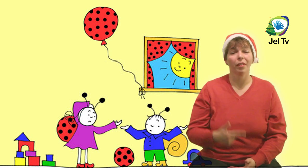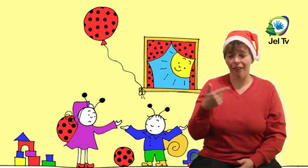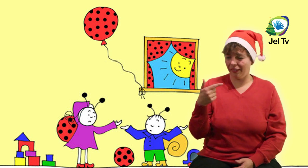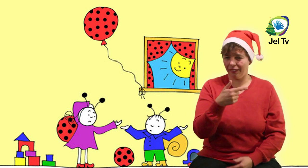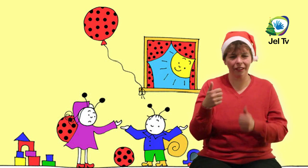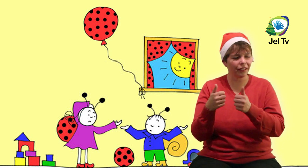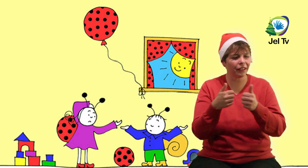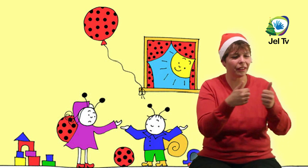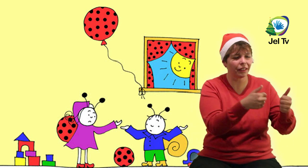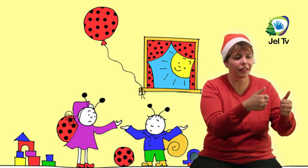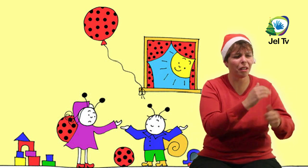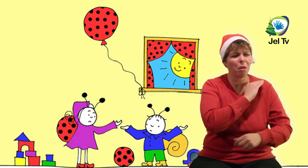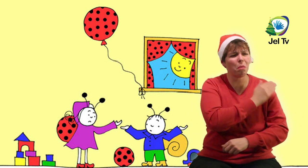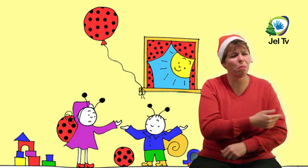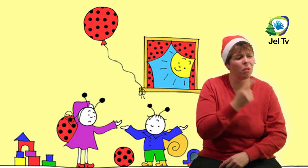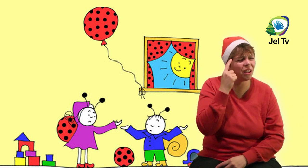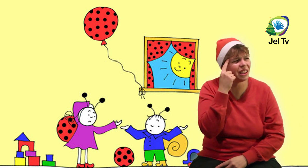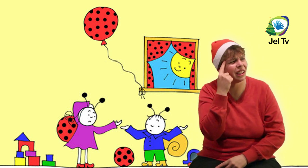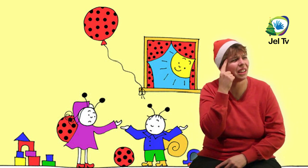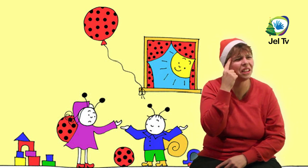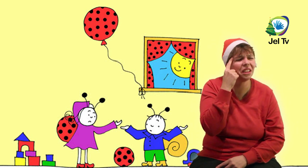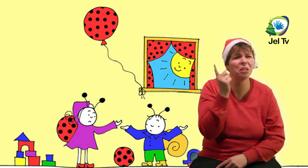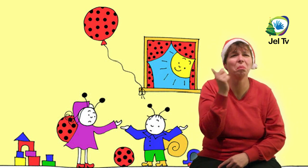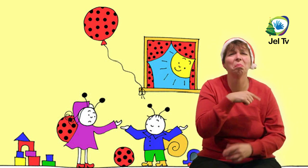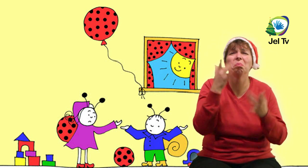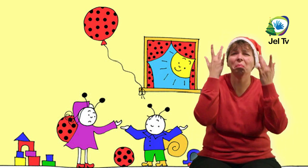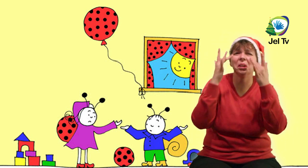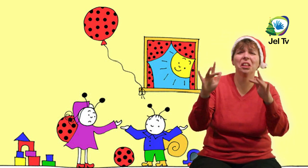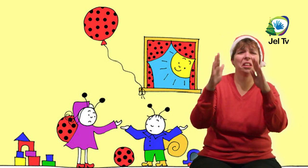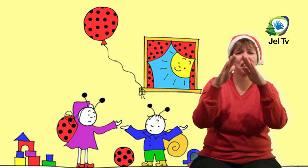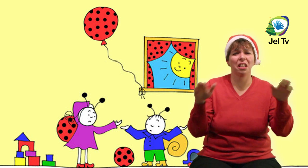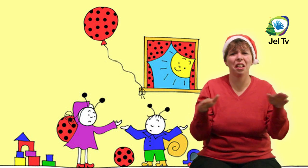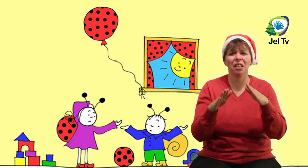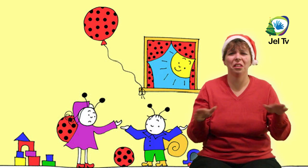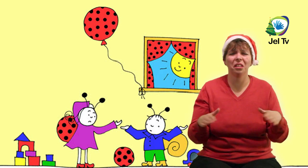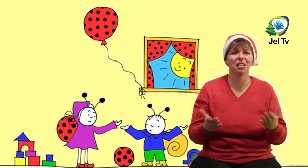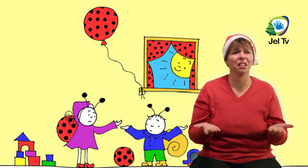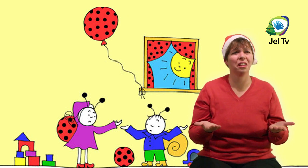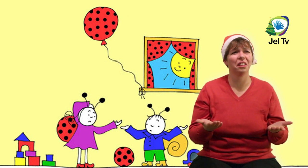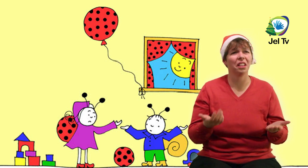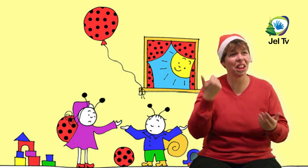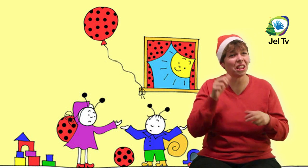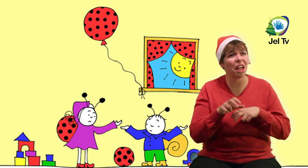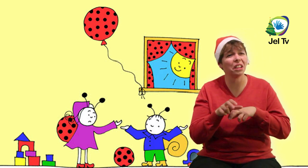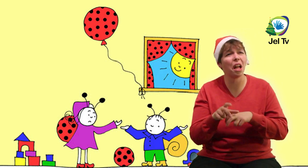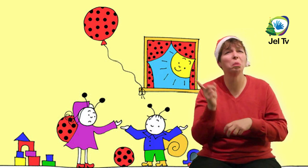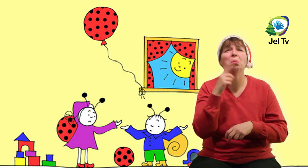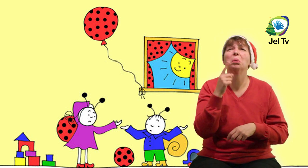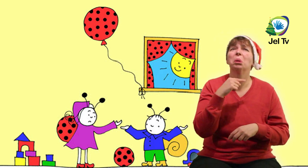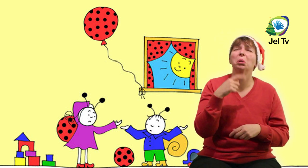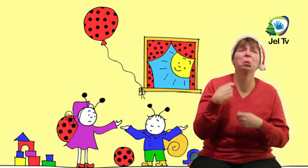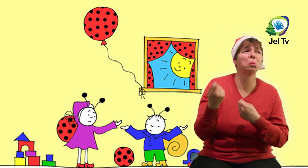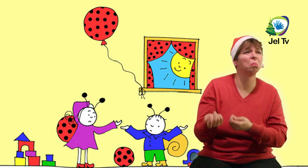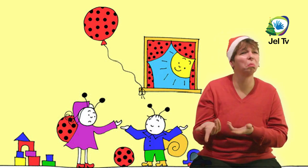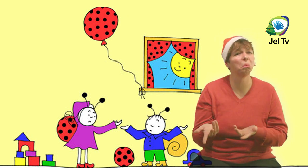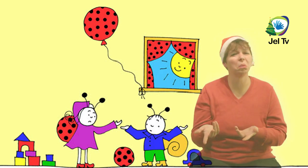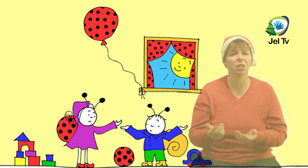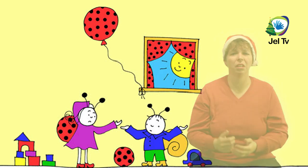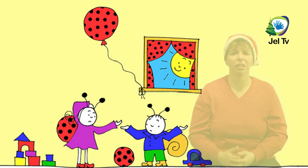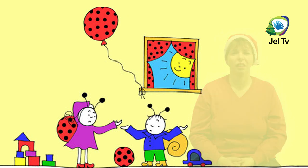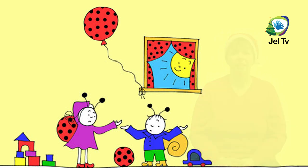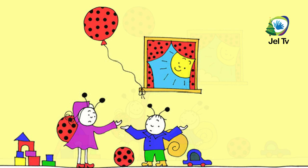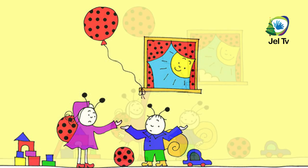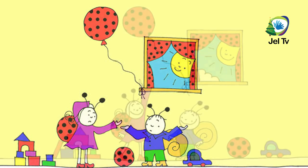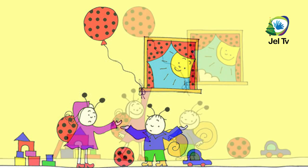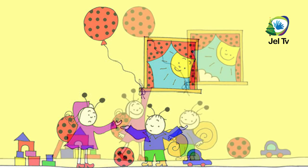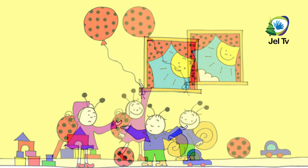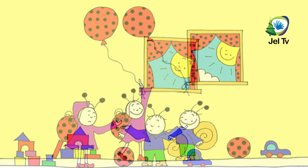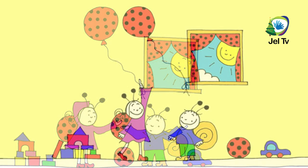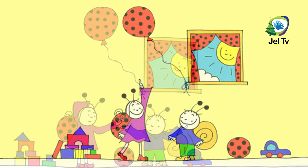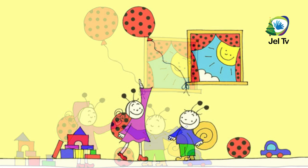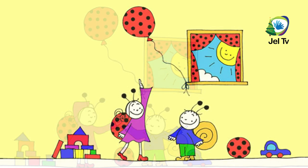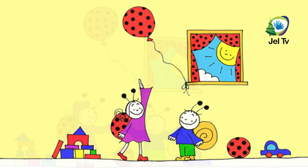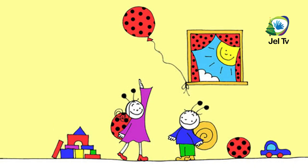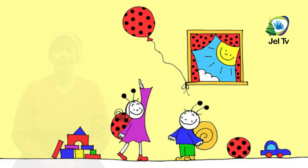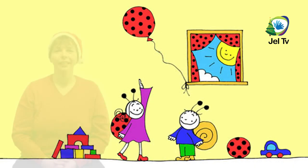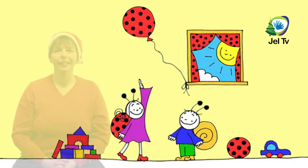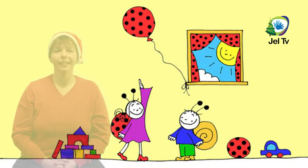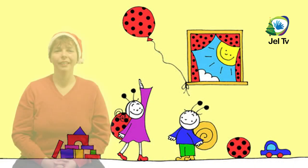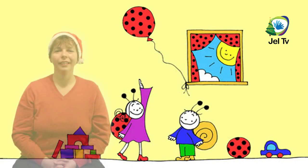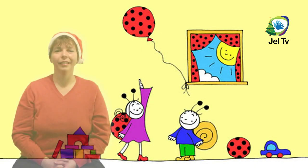De mit adjuk neki karácsonyra? - töprengett Babóca. - Vajon minek örülne egy százlábú?